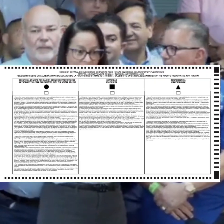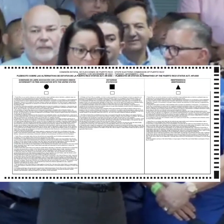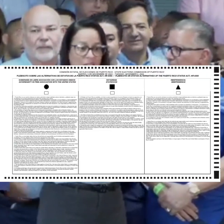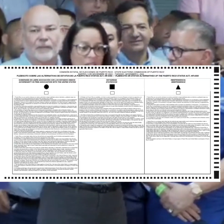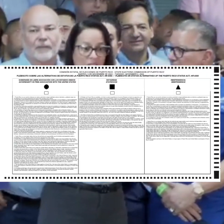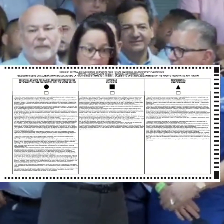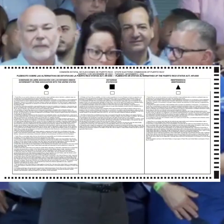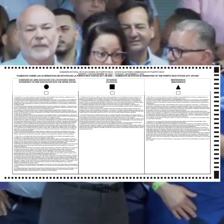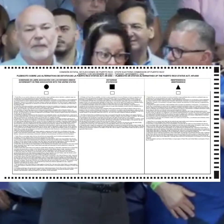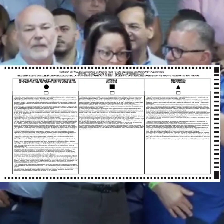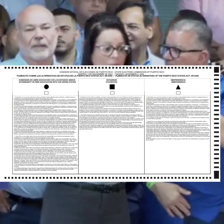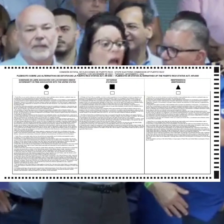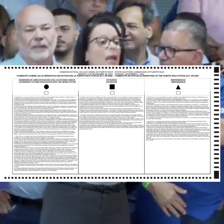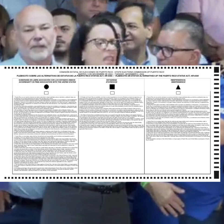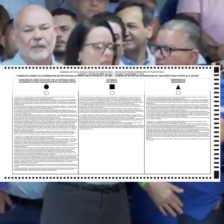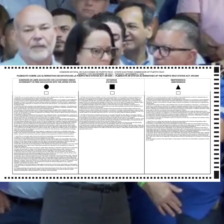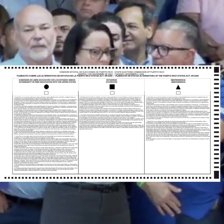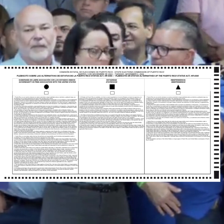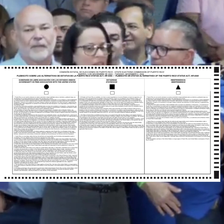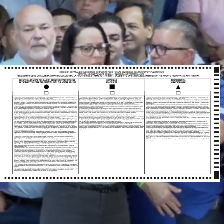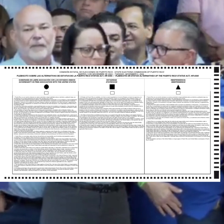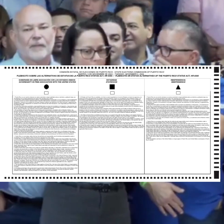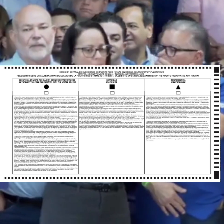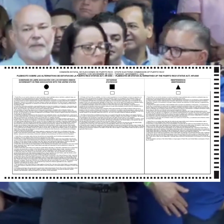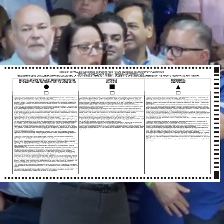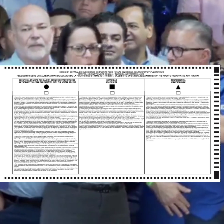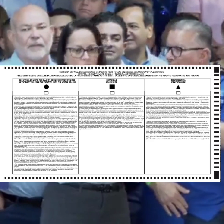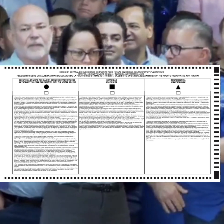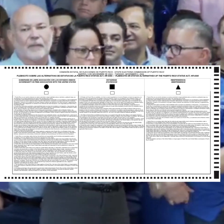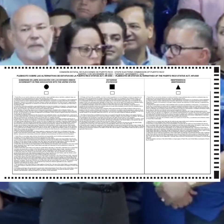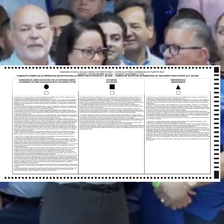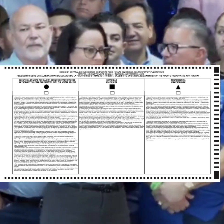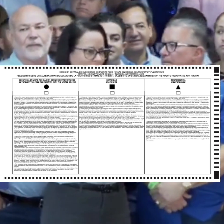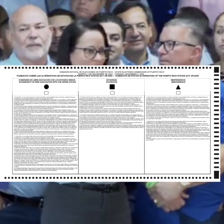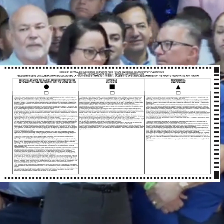independencia en asociación tiene dos modalidades de Independencia y una estadidad yo exorto al